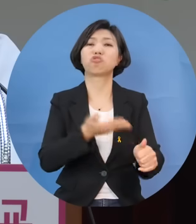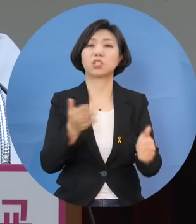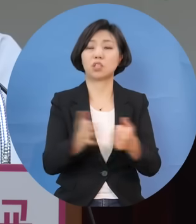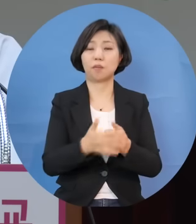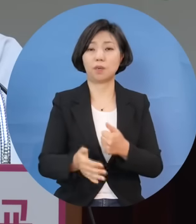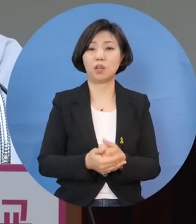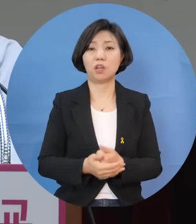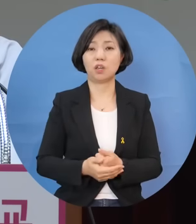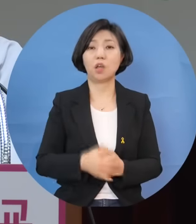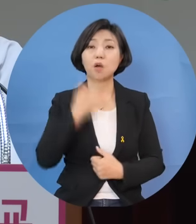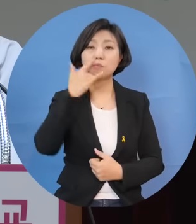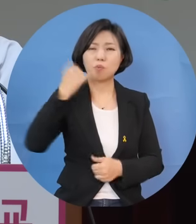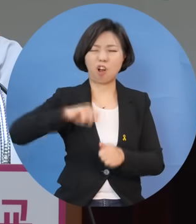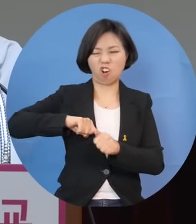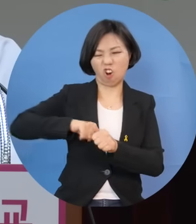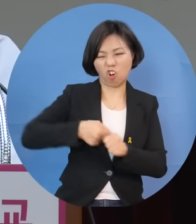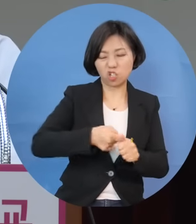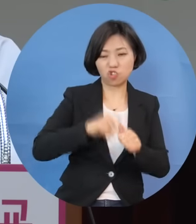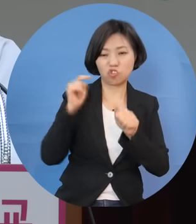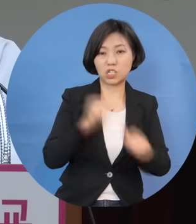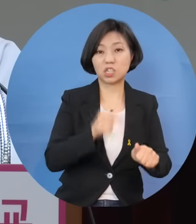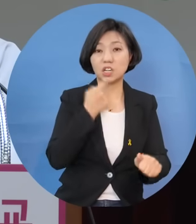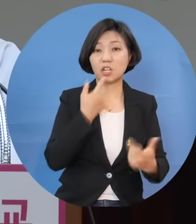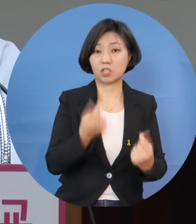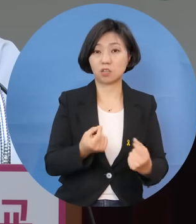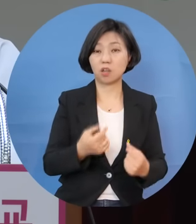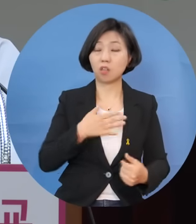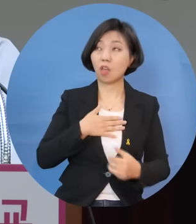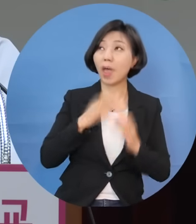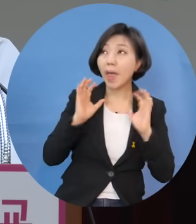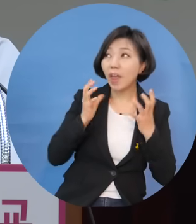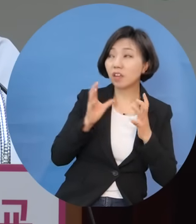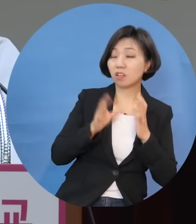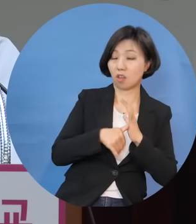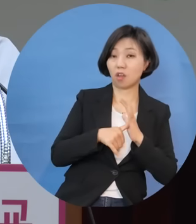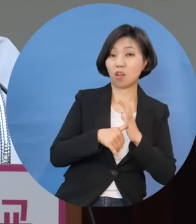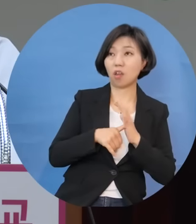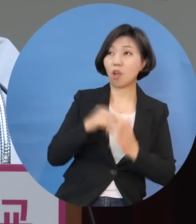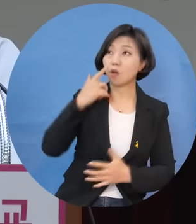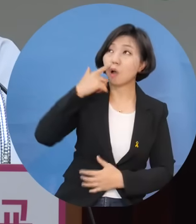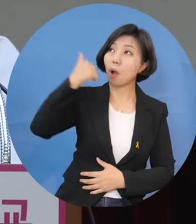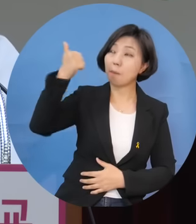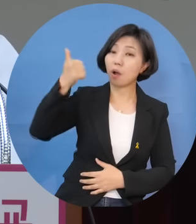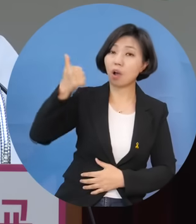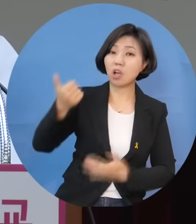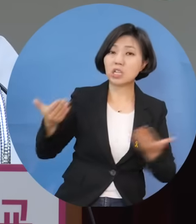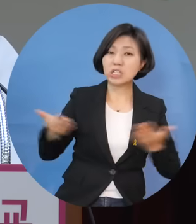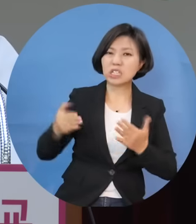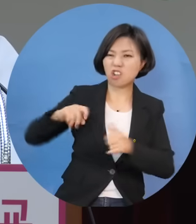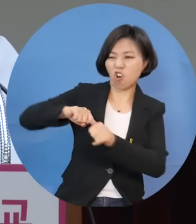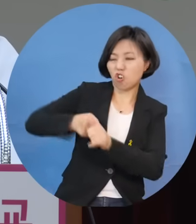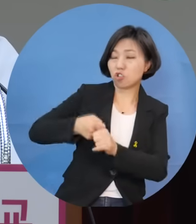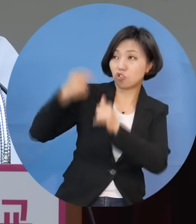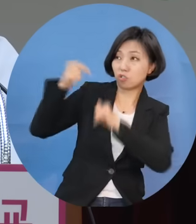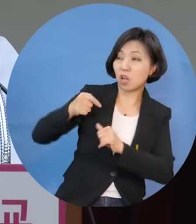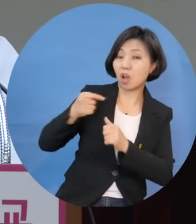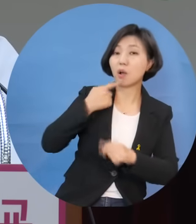부모가 강제로 시키니까. 나 어릴 때 아버지가 강제로 일 시켰듯이... 그러면 도망가야지.